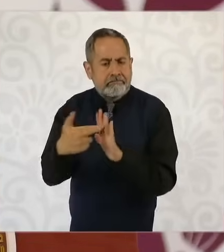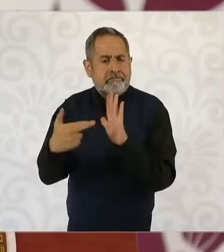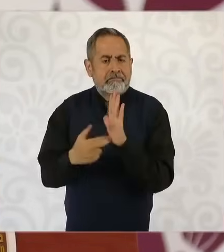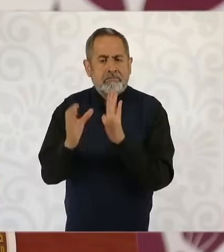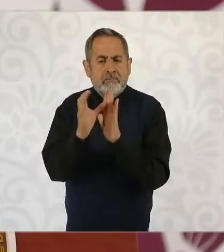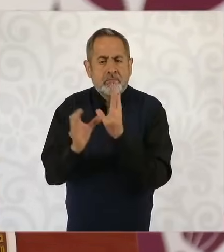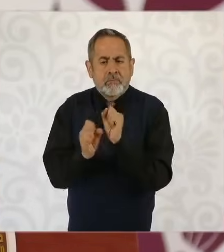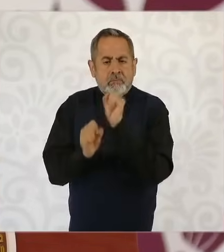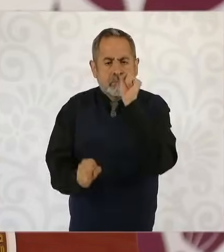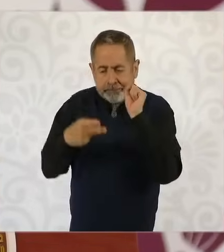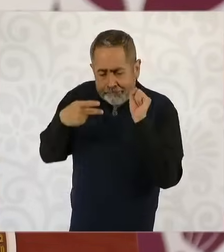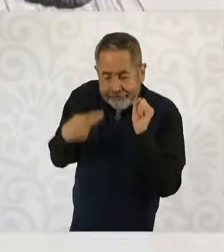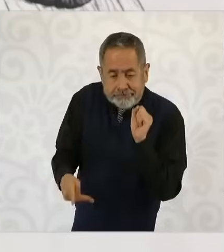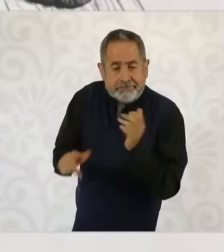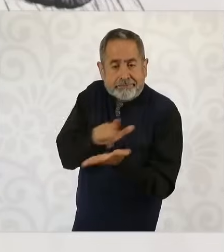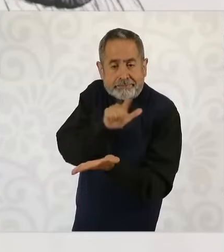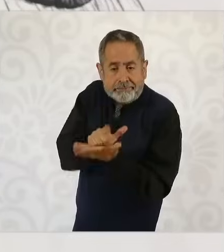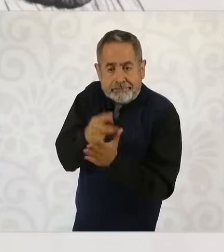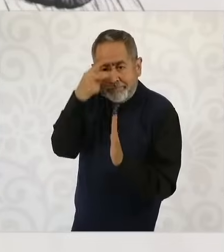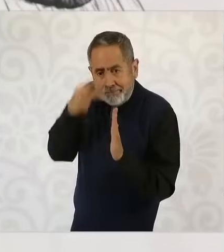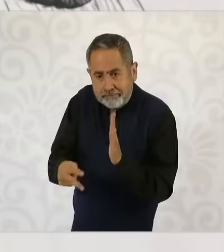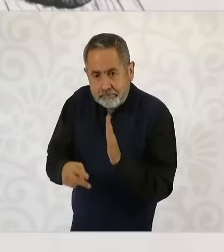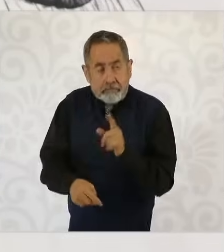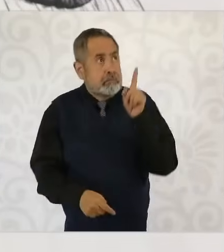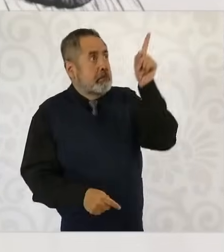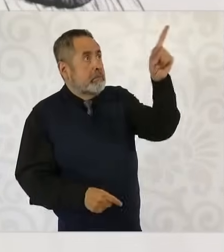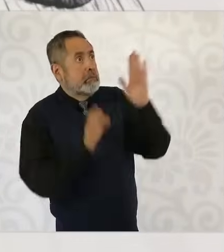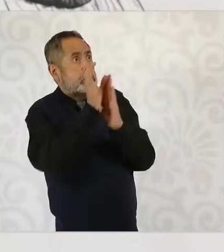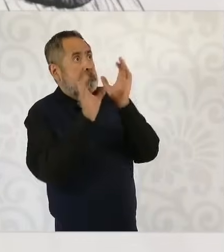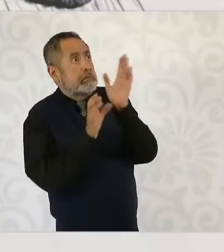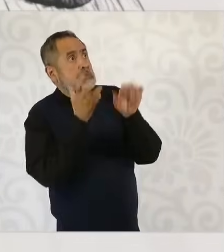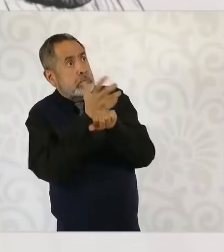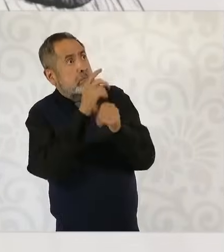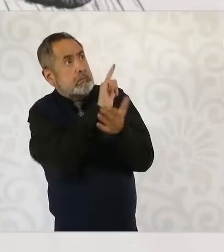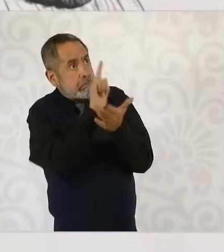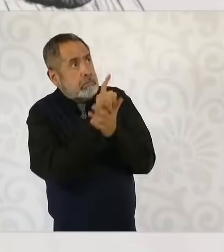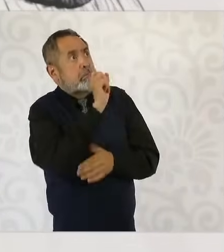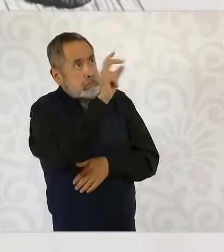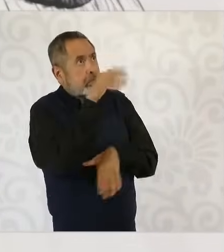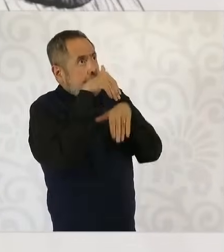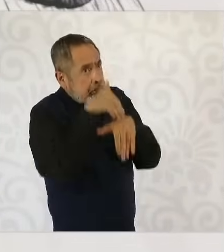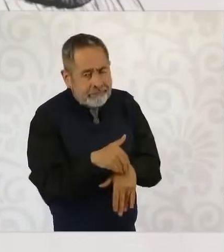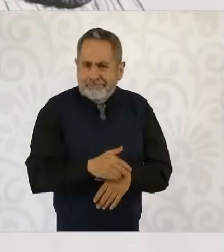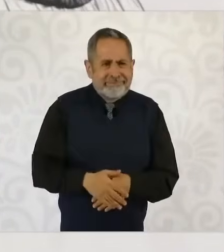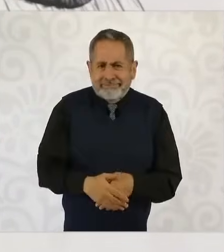y las leyes de México no nos regimos por la Constitución y las leyes de Estados Unidos no